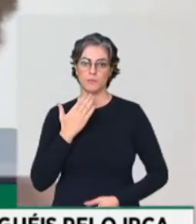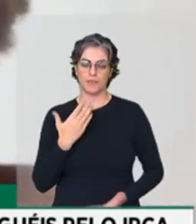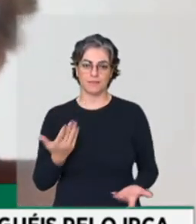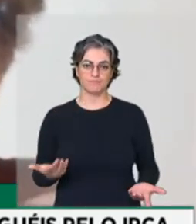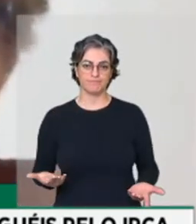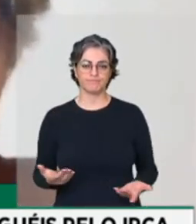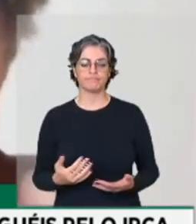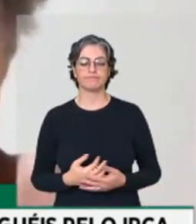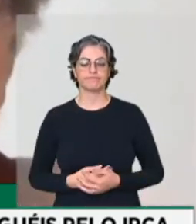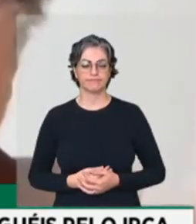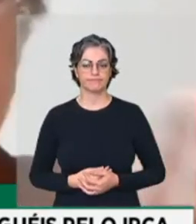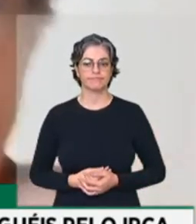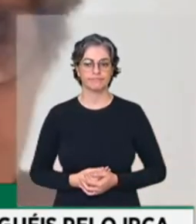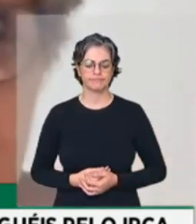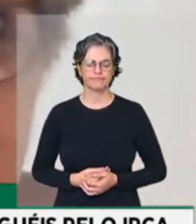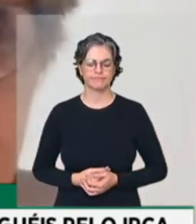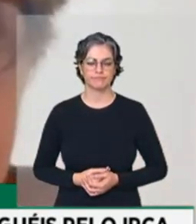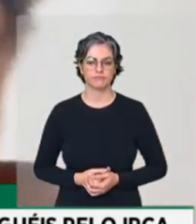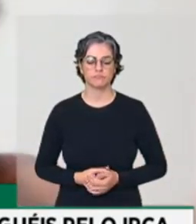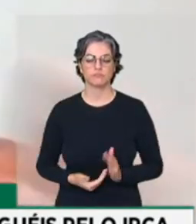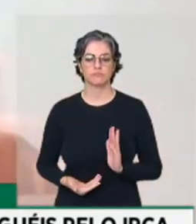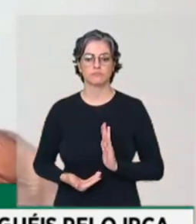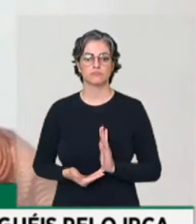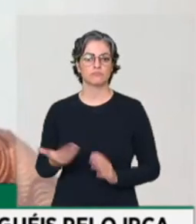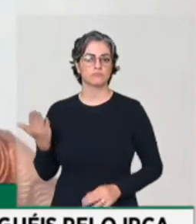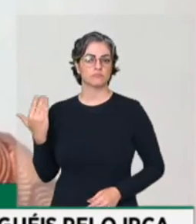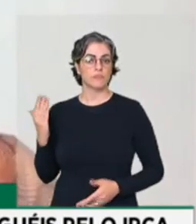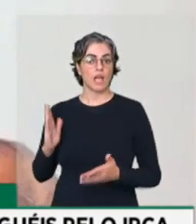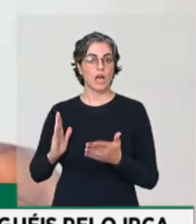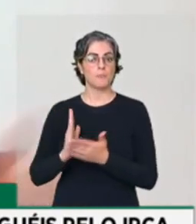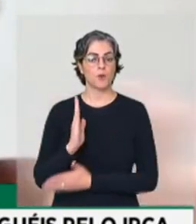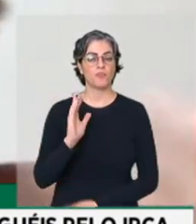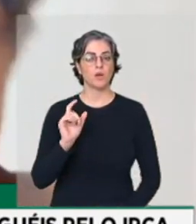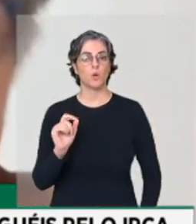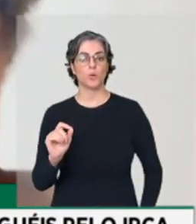ESTA CÂMARA ACABOU DE APROVAR QUE OS EMPRESÁRIOS QUE SÃO MENOR MINORITÁRIOS VÃO PODER